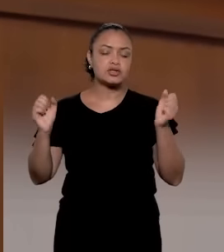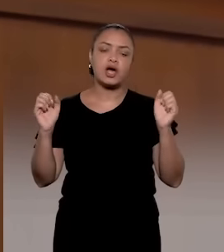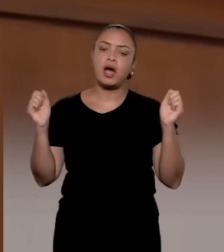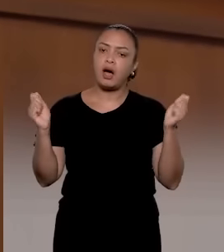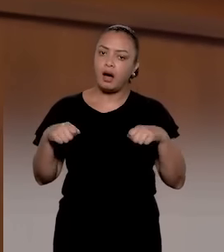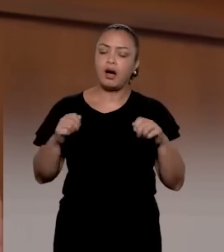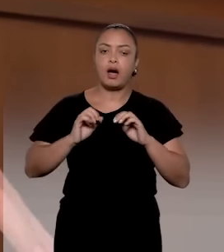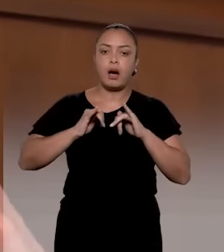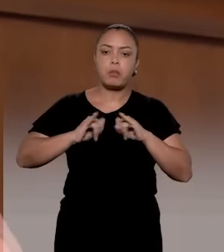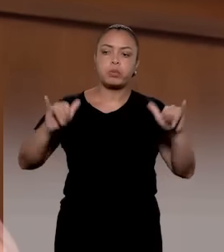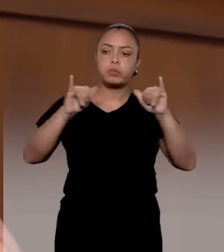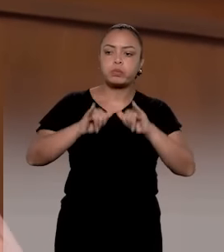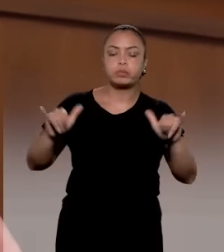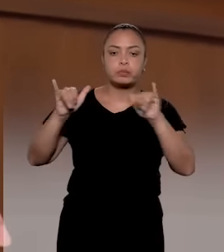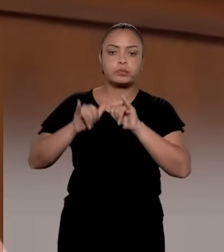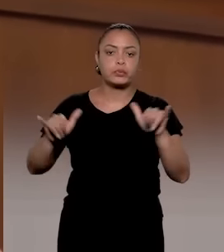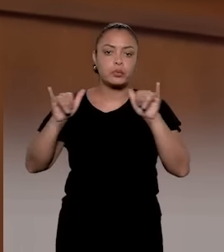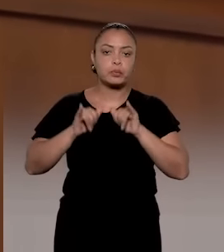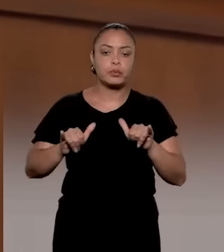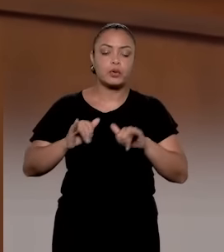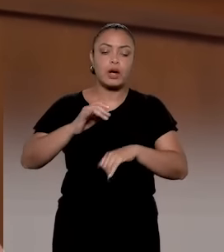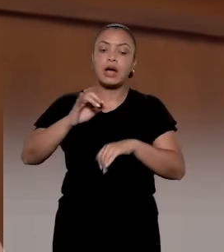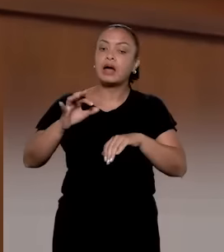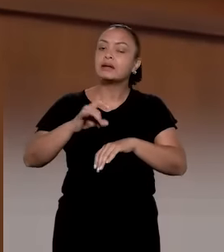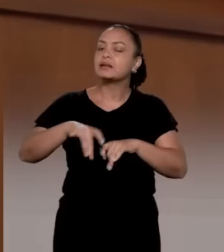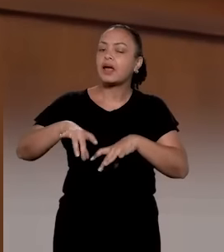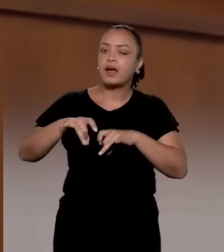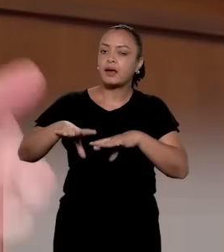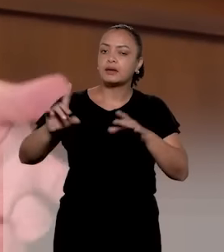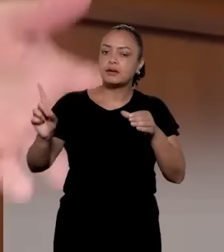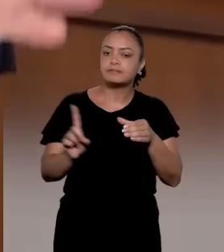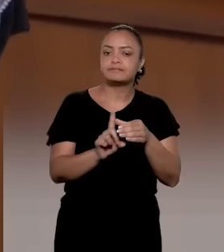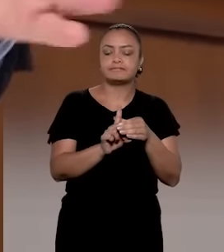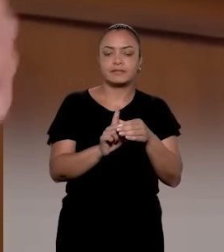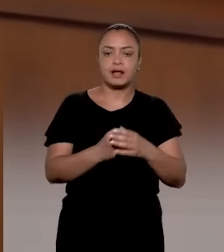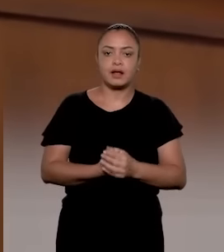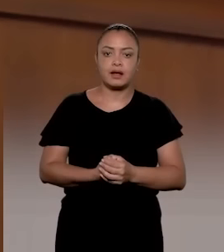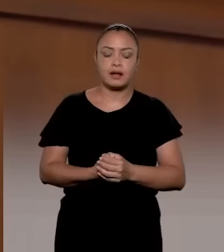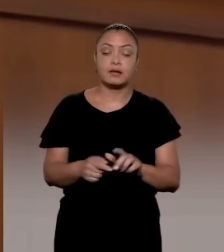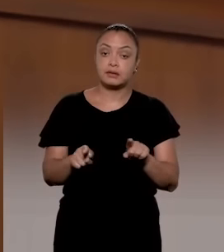ajuda a difundir essa técnica de integração. Gostaria que o senhor comentasse um pouquinho,